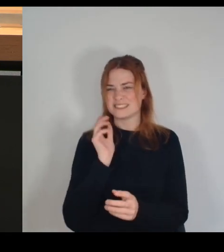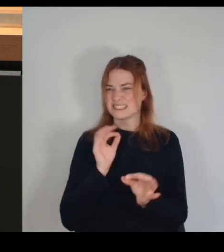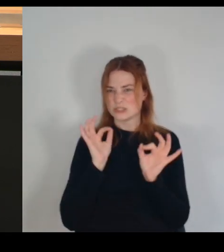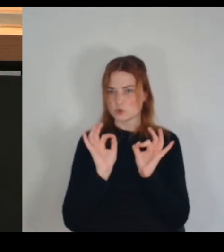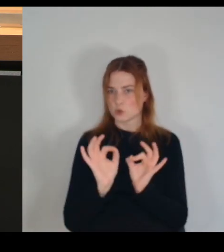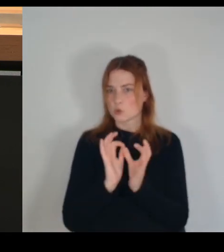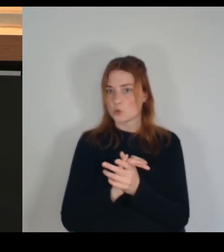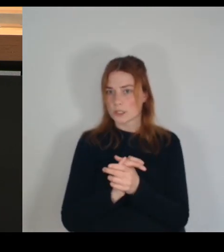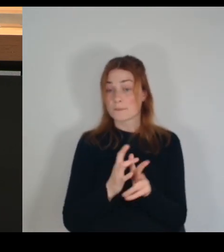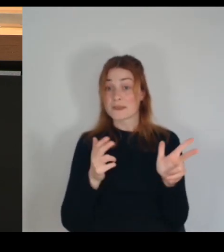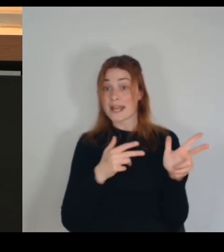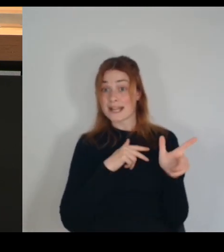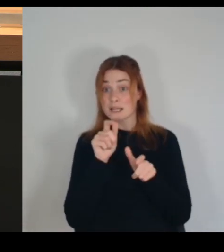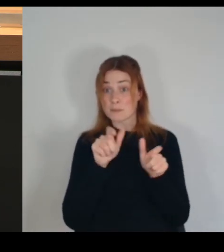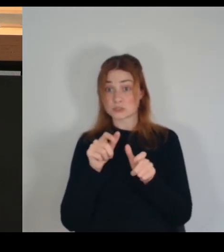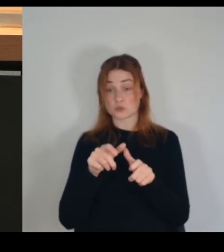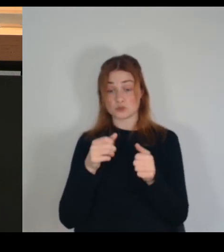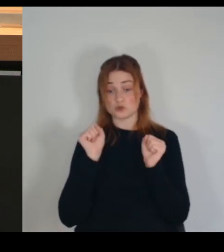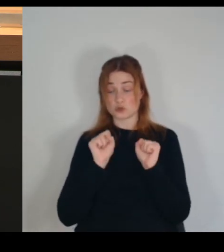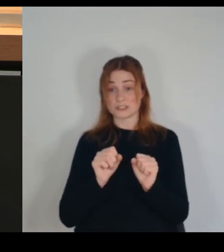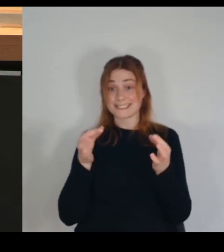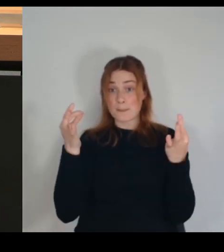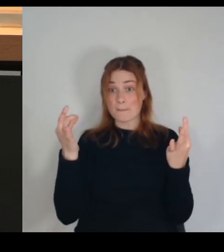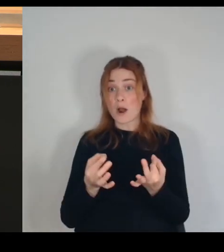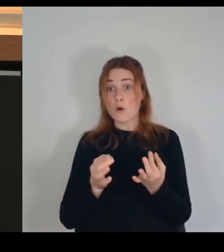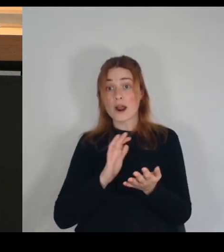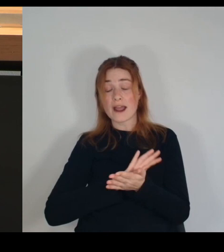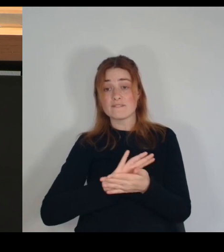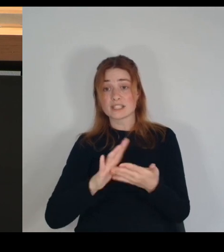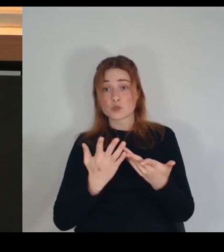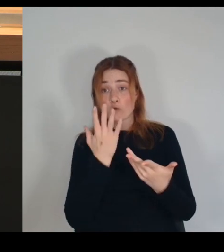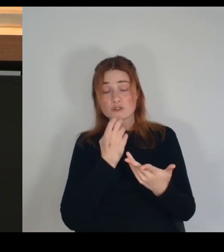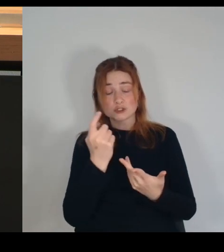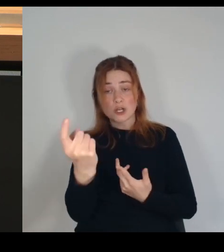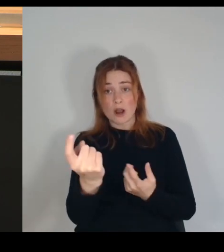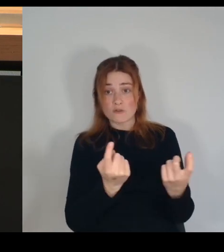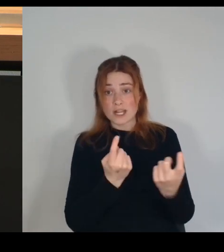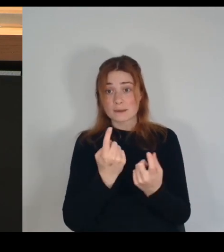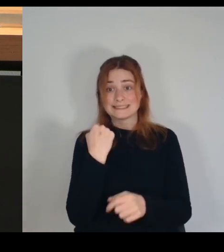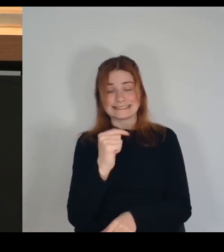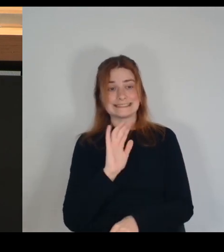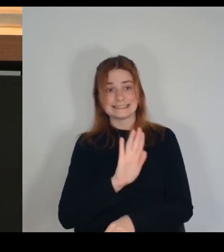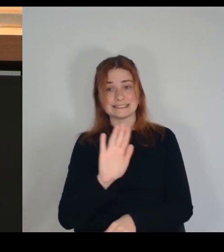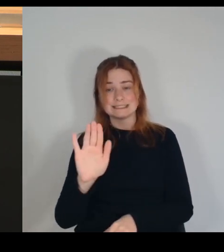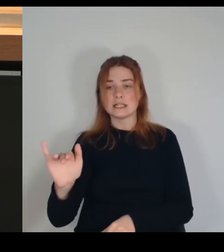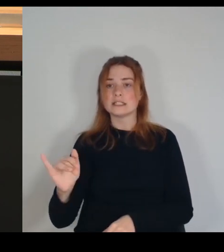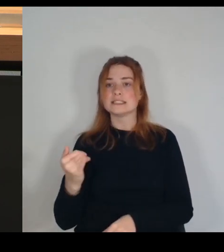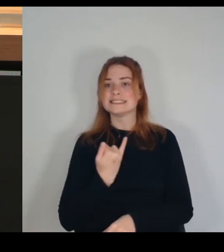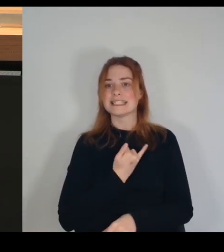aufnehmen wollen, müssen ihre Identität nicht leugnen Nun wird vielfach behauptet, wir bräuchten die Migration, um